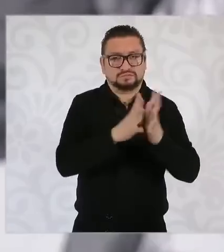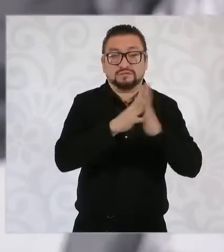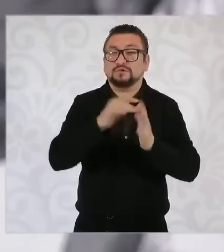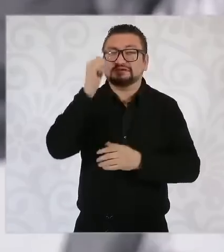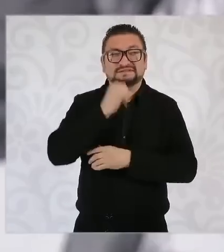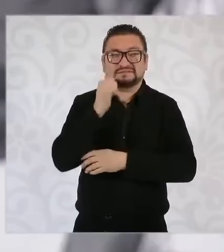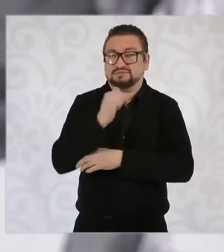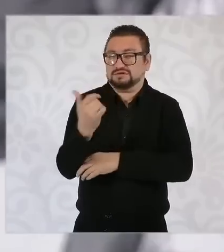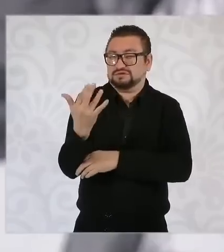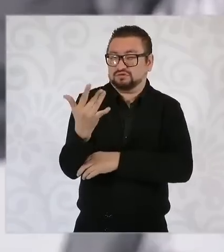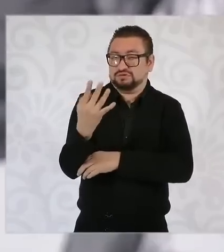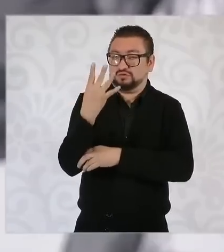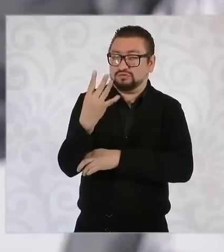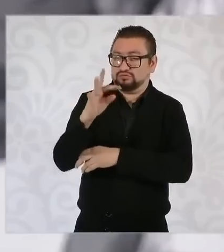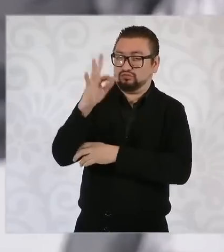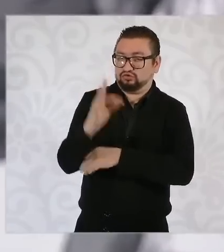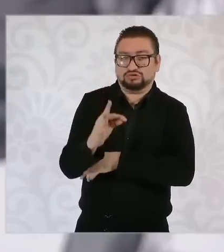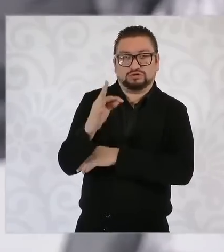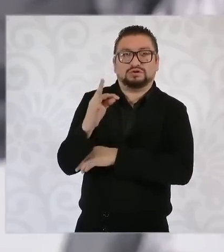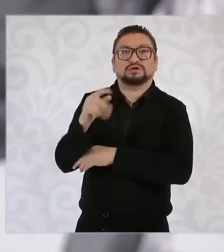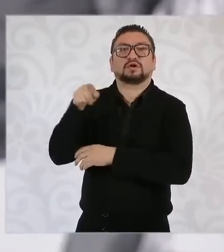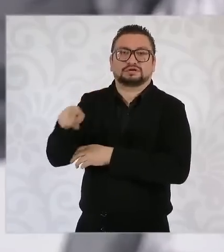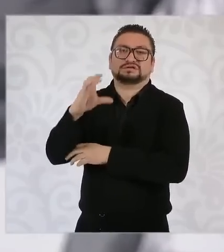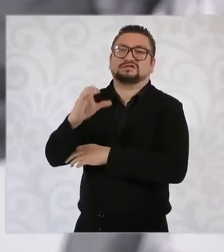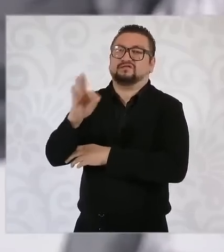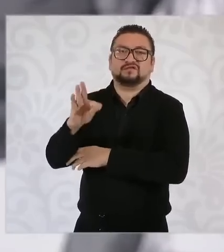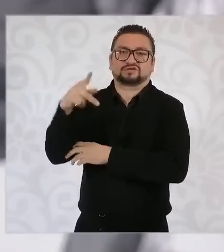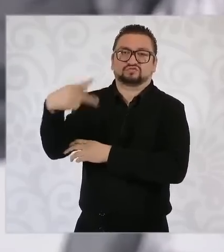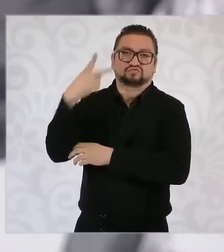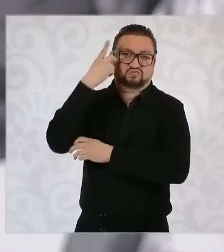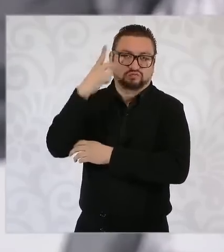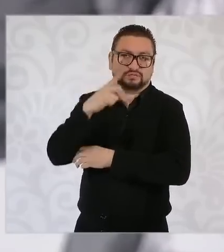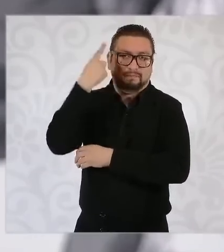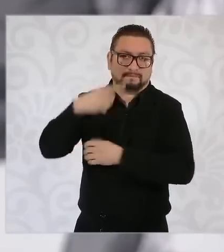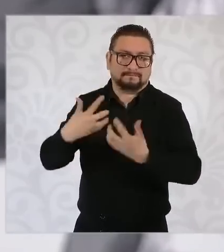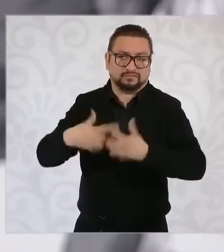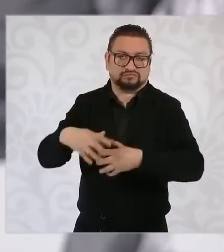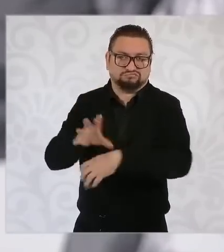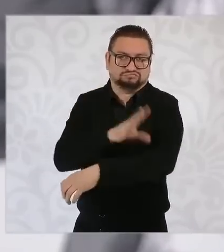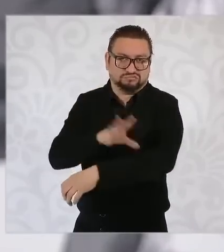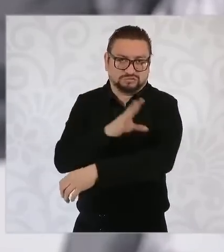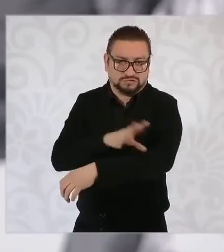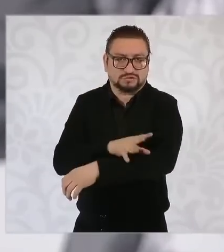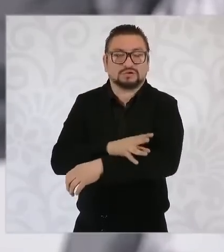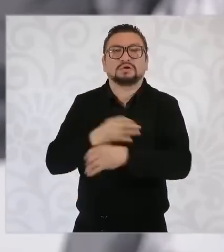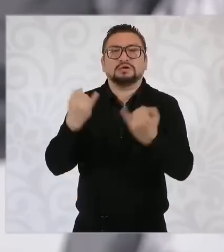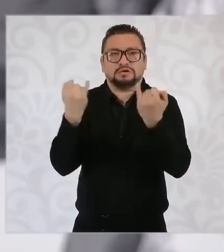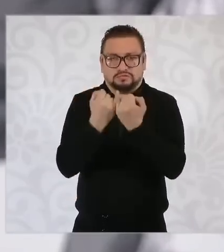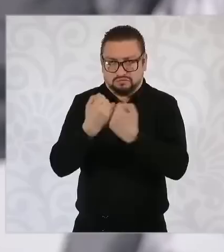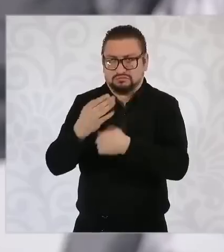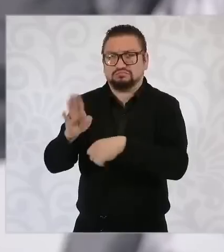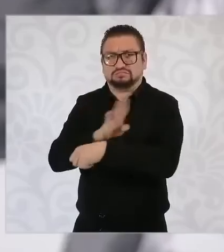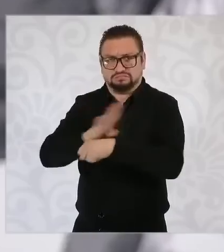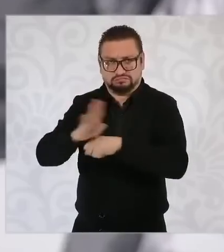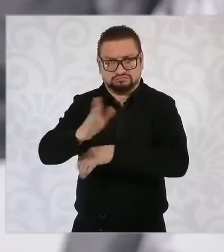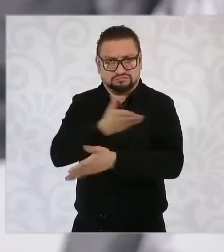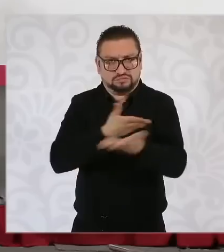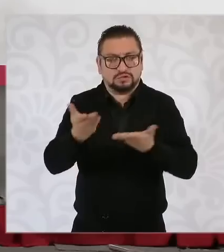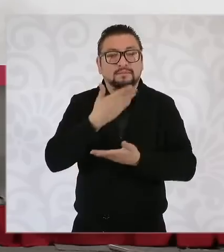por de participación de las CFE Compartiendo eso sí riesgos y beneficios y finalmente se mantiene